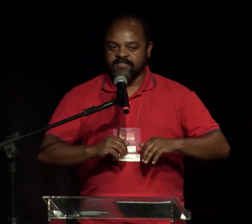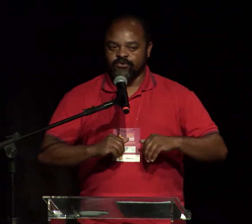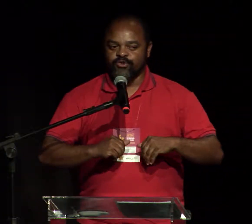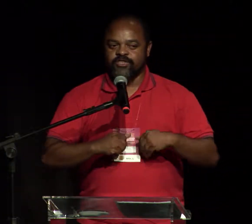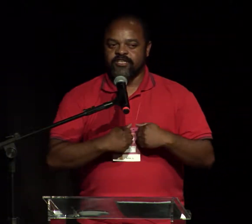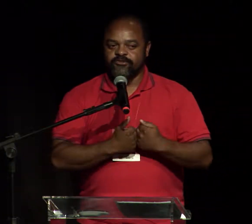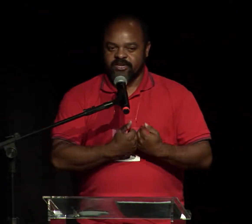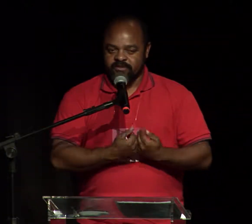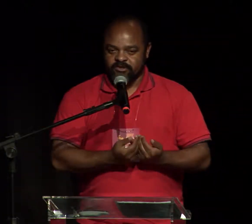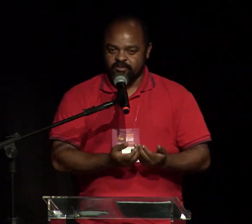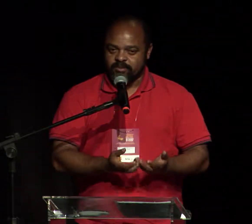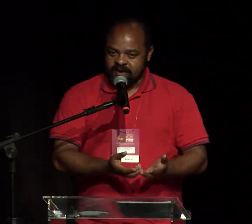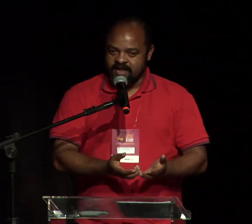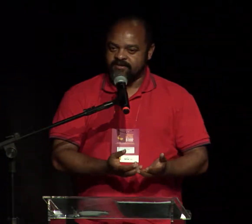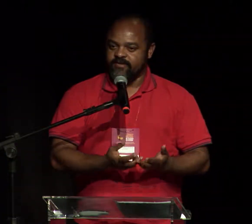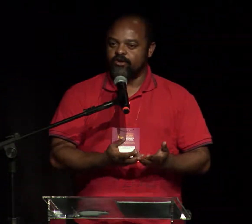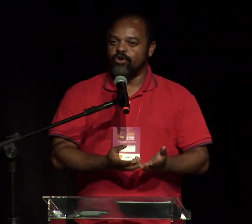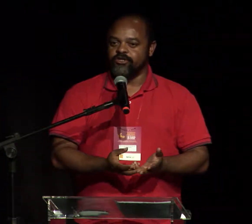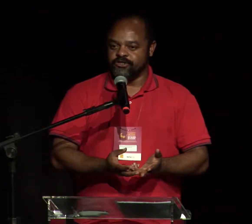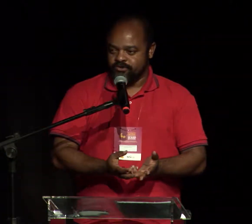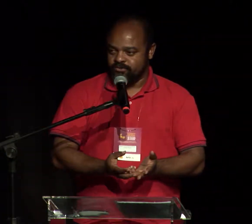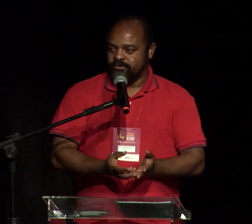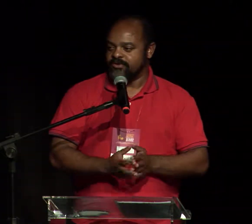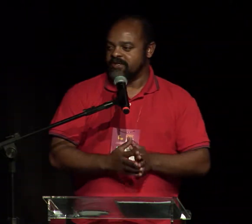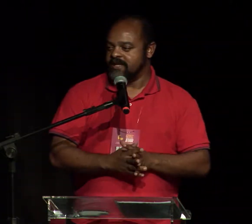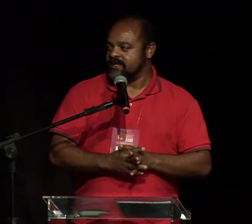O direcionamento, me parece lógico,